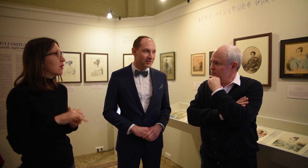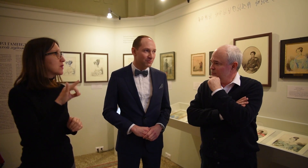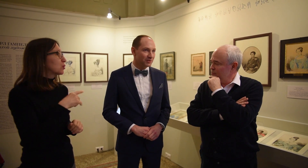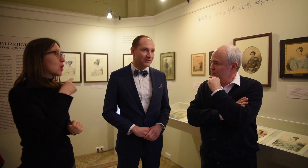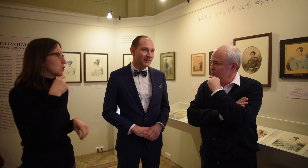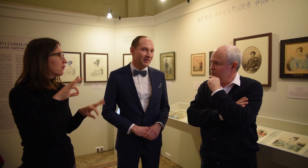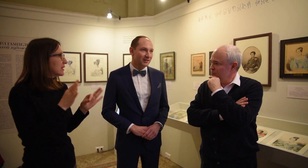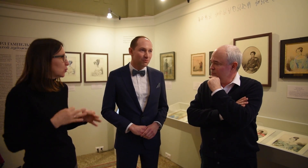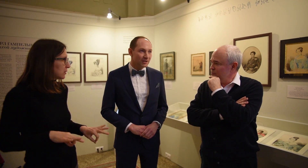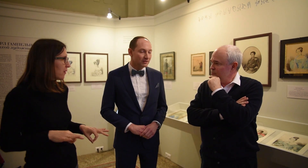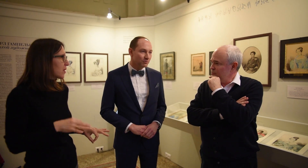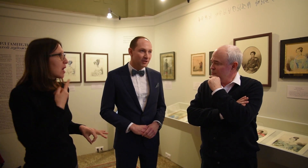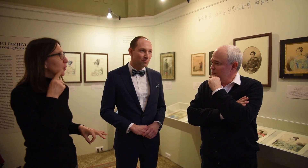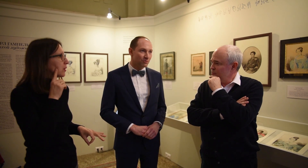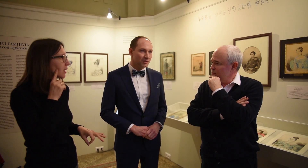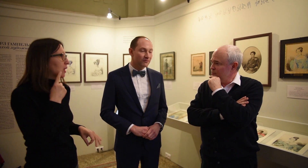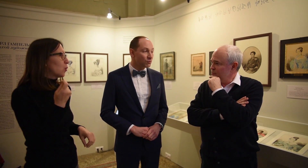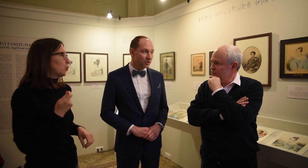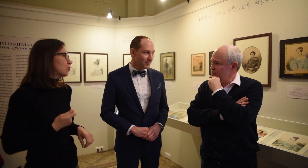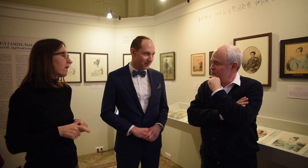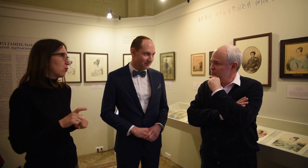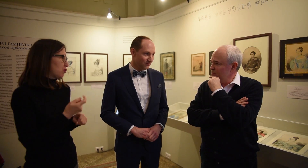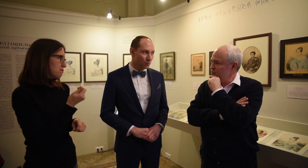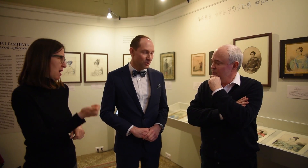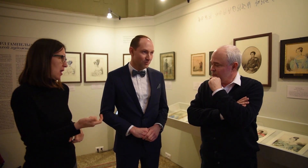потому что в истории русского искусства глухих художников очень мало.